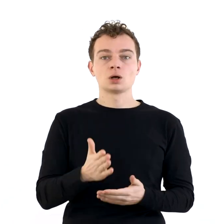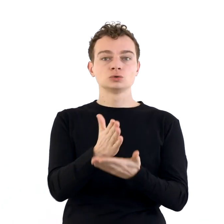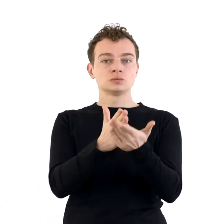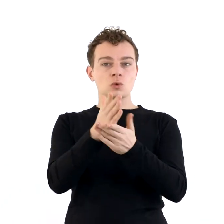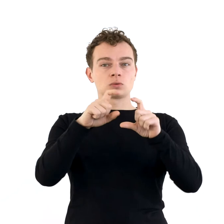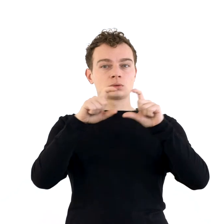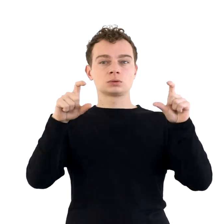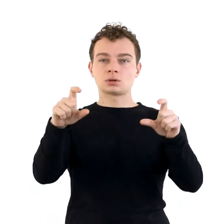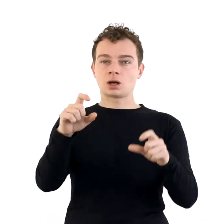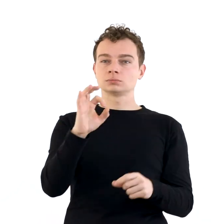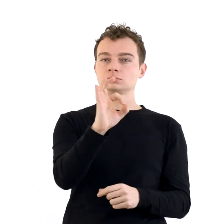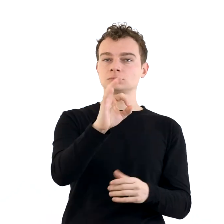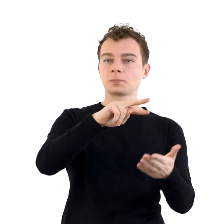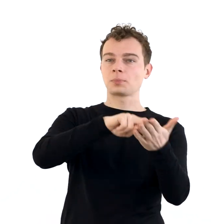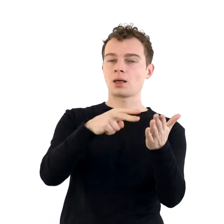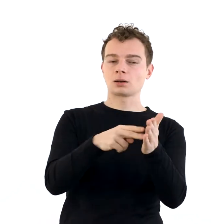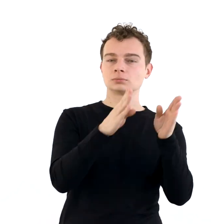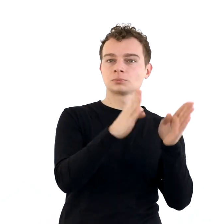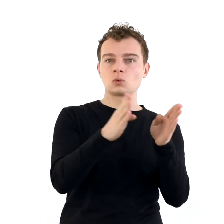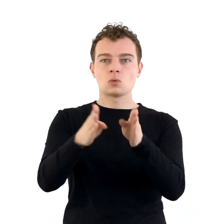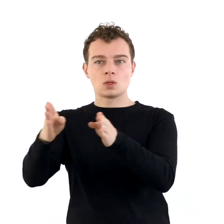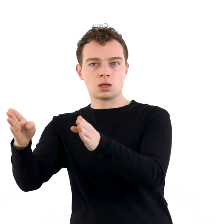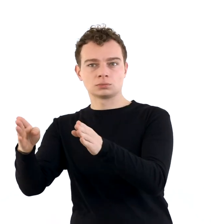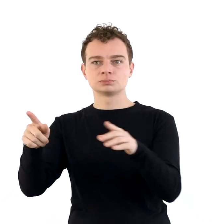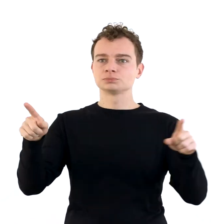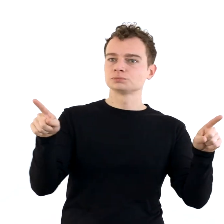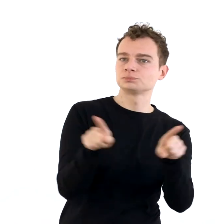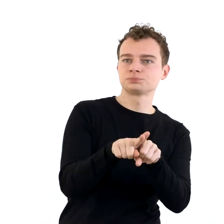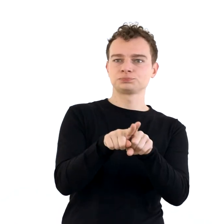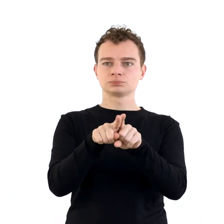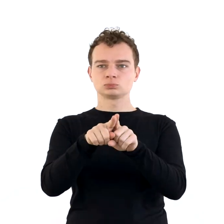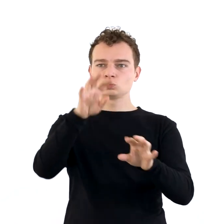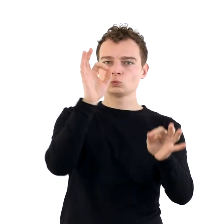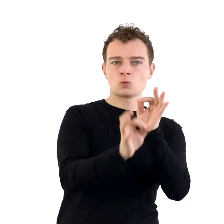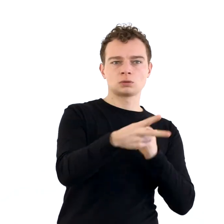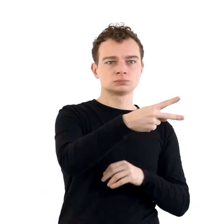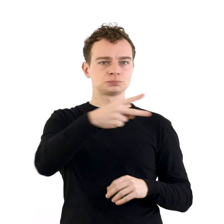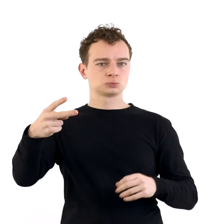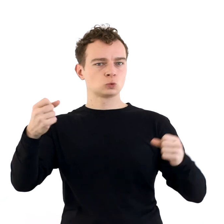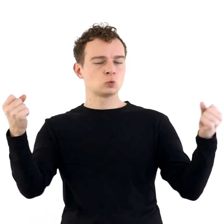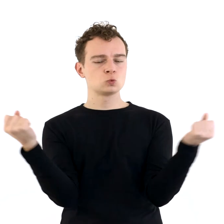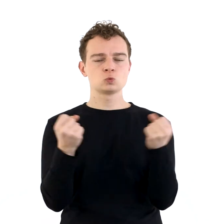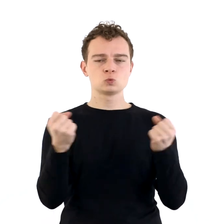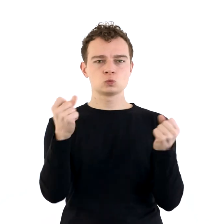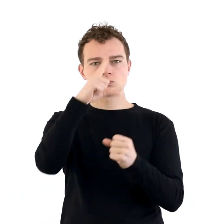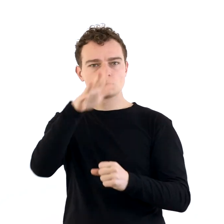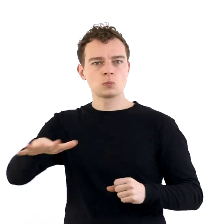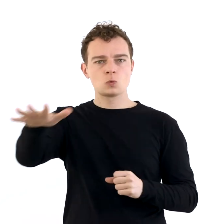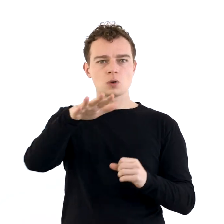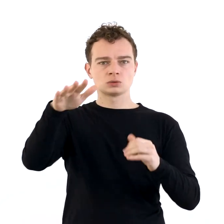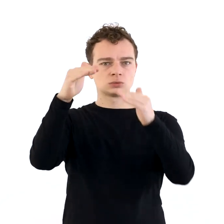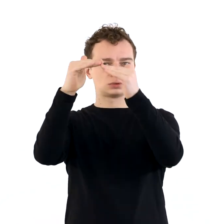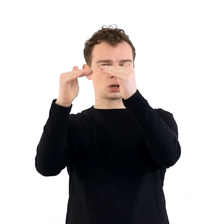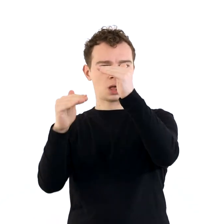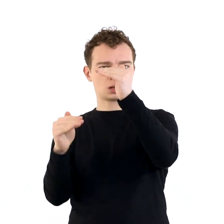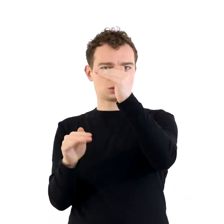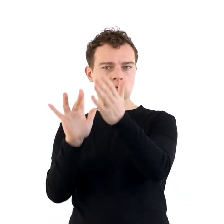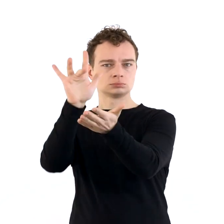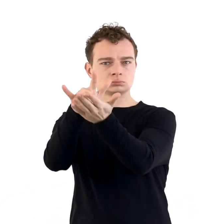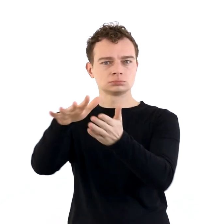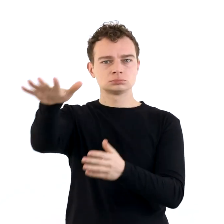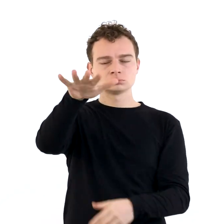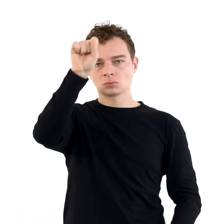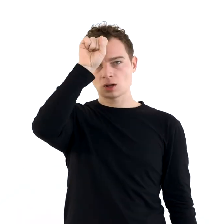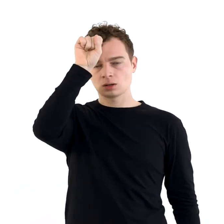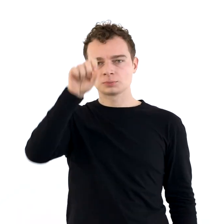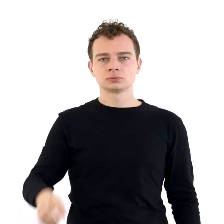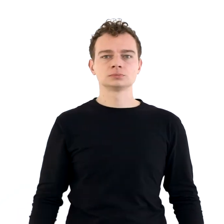Schemat świątyni wiernie odzwierciedlał sztywną hierarchię społeczną w Egipcie.